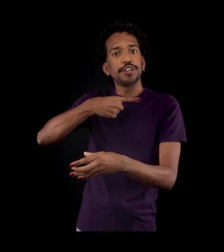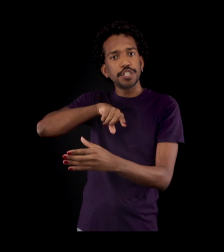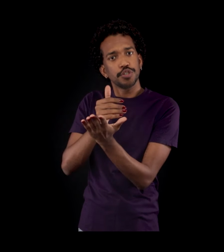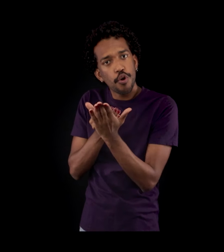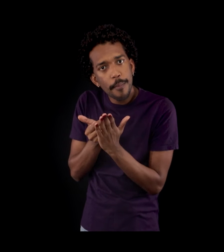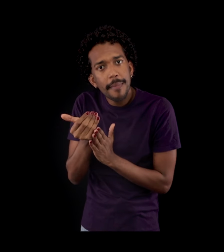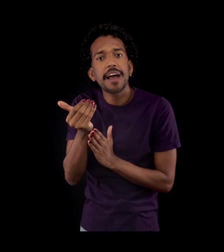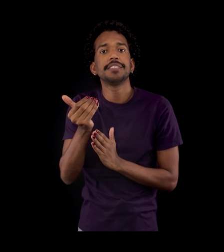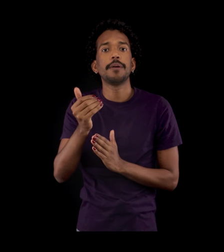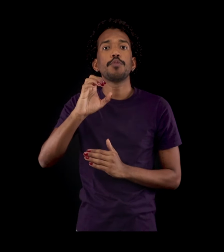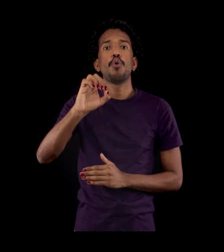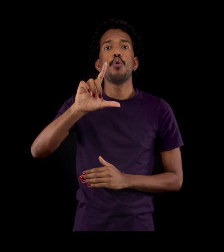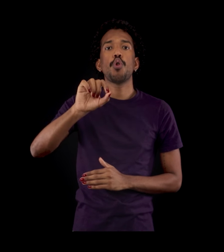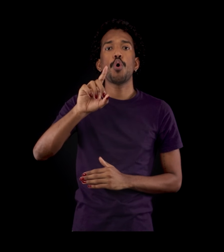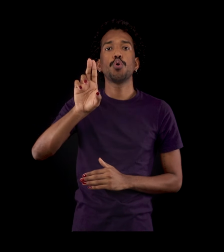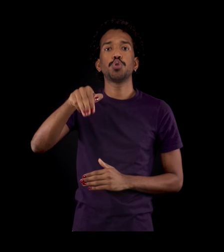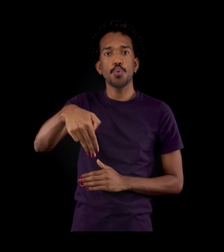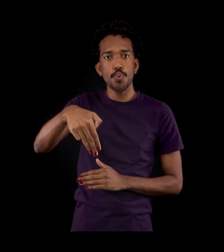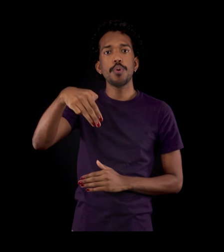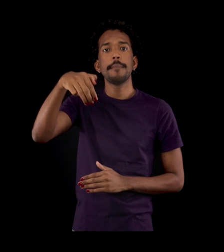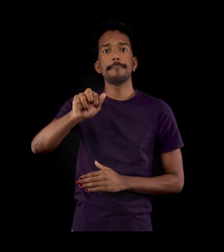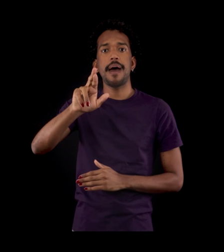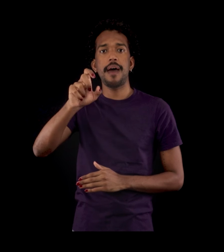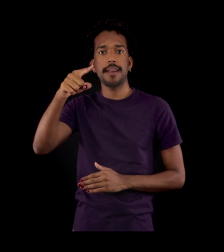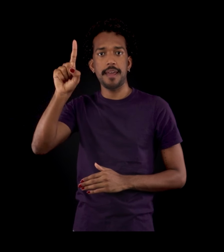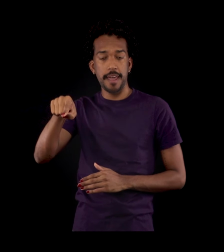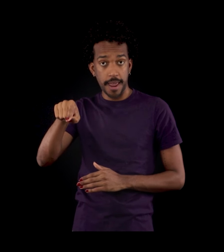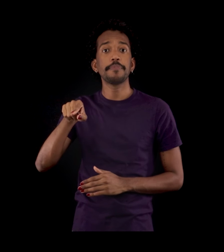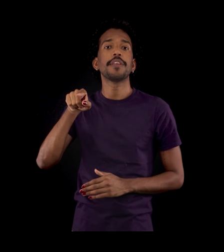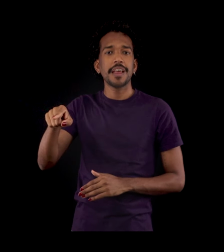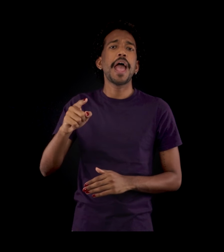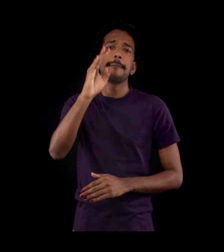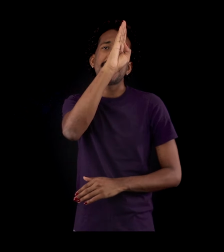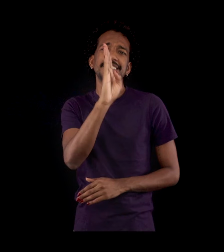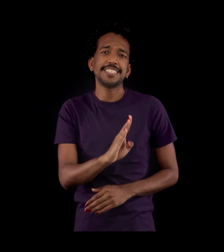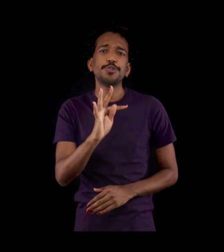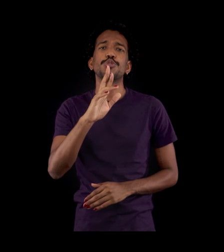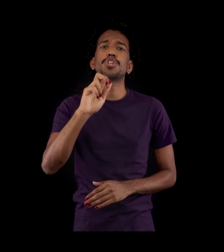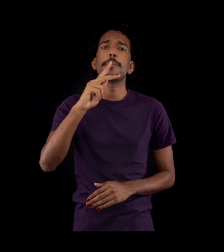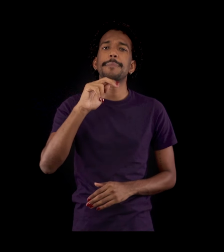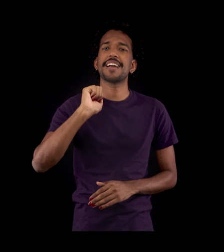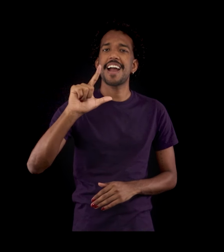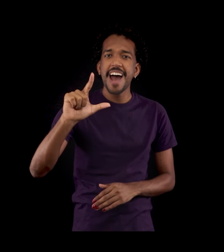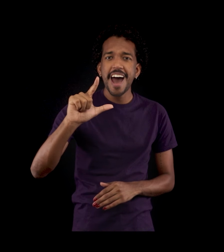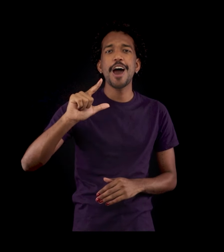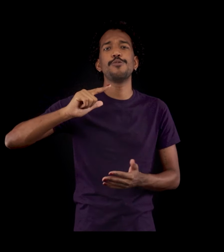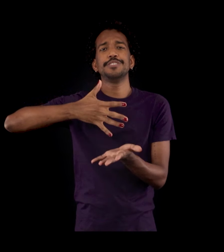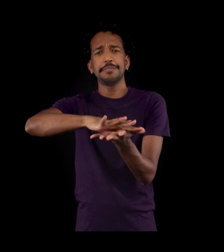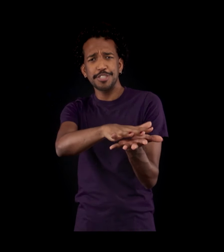que a gente começa como Olodum Mare, depois vira Brasil Tropical – maculelê, samba de roda, bata de feijão –